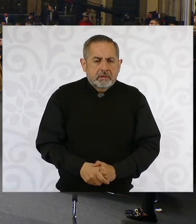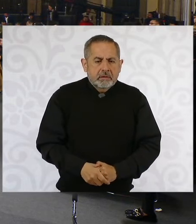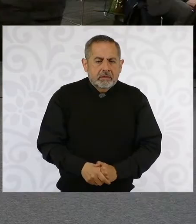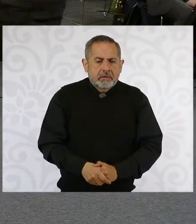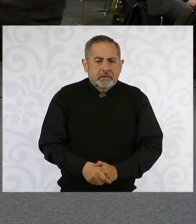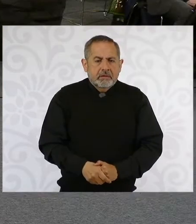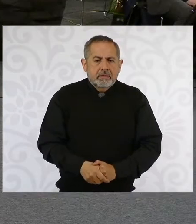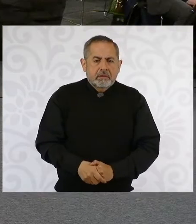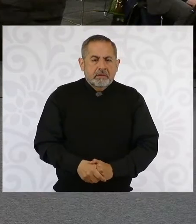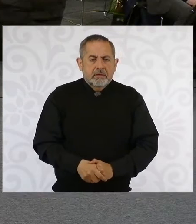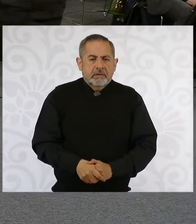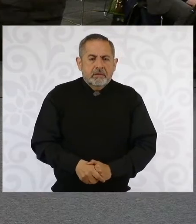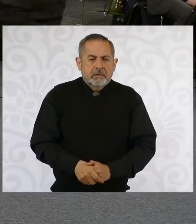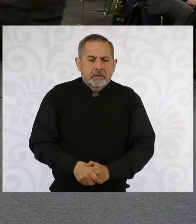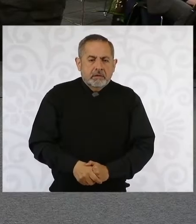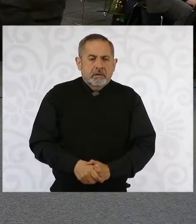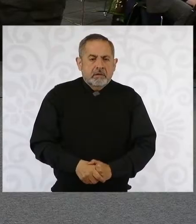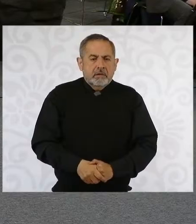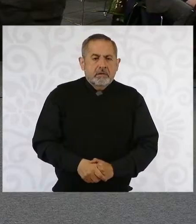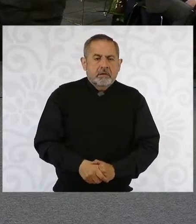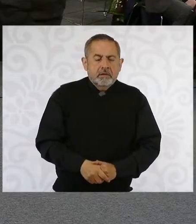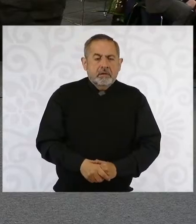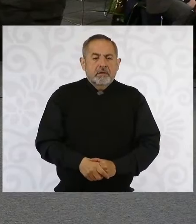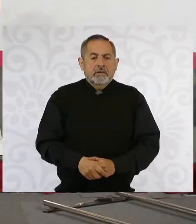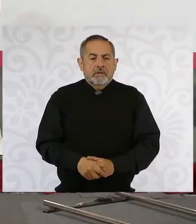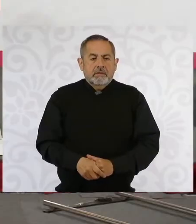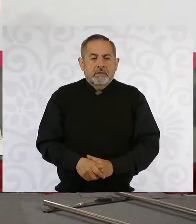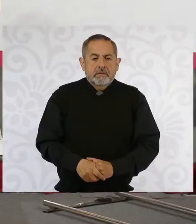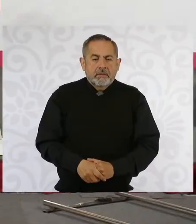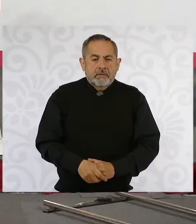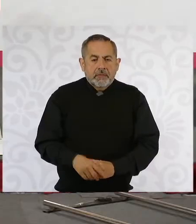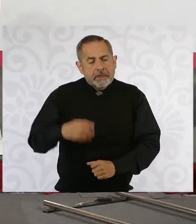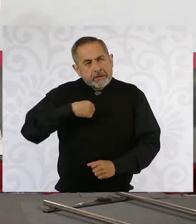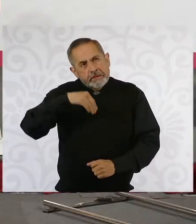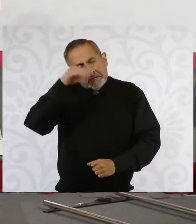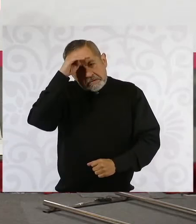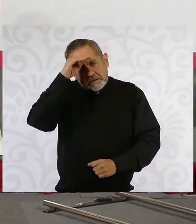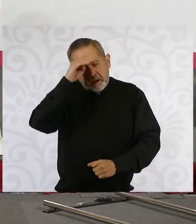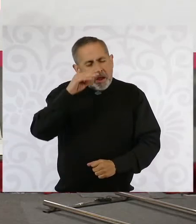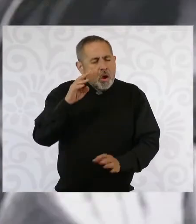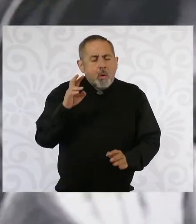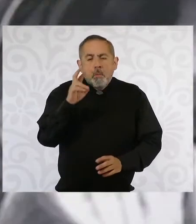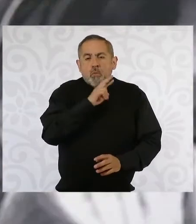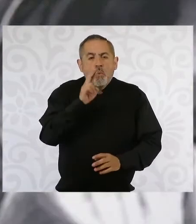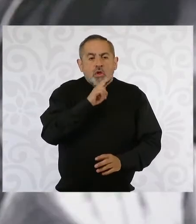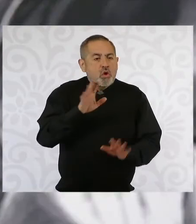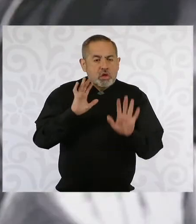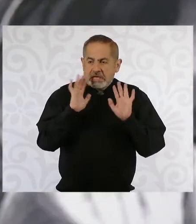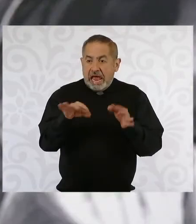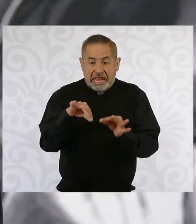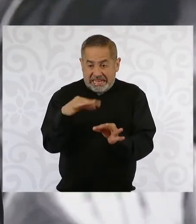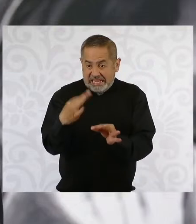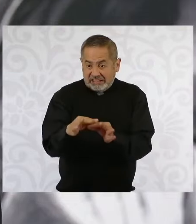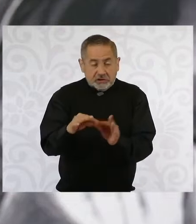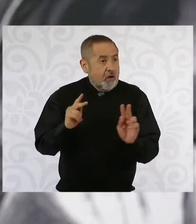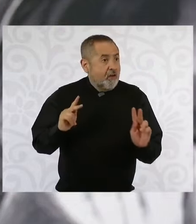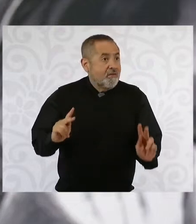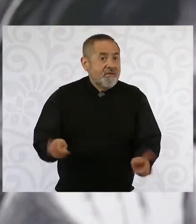público nosotros buscaremos que pronto lo más pronto posible podamos este estar estar